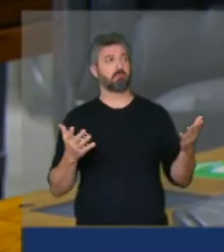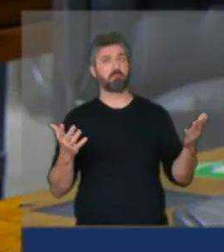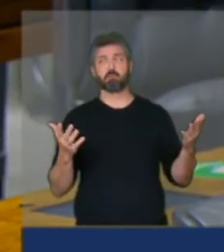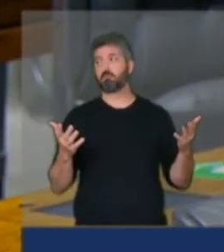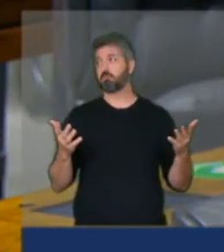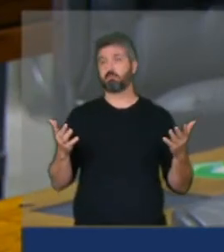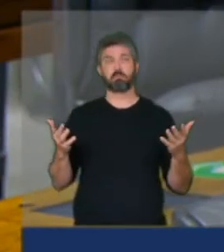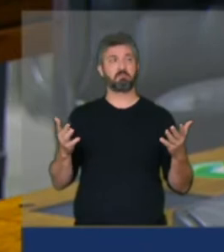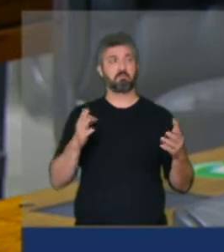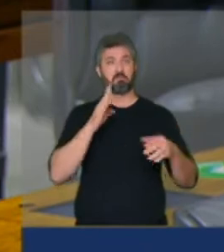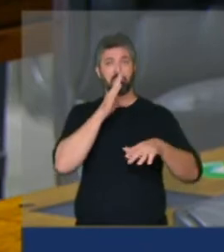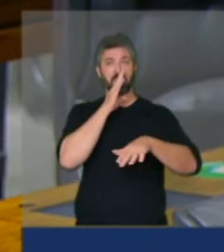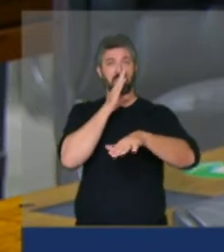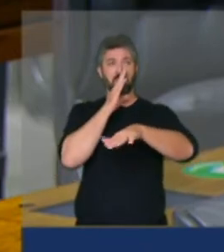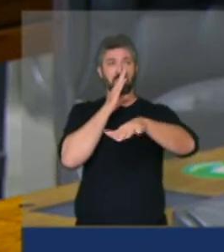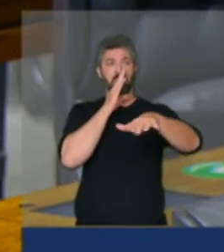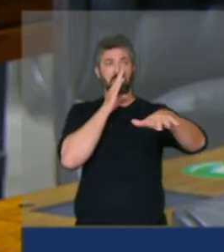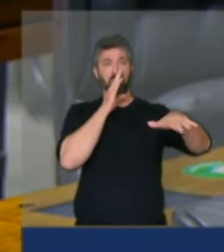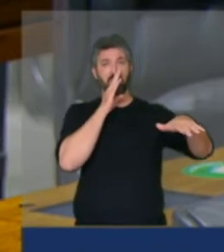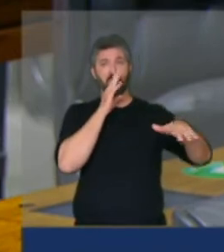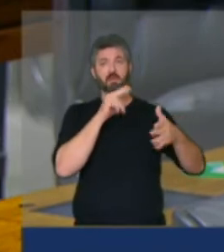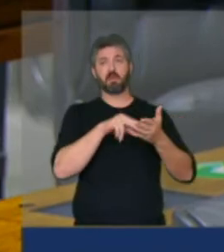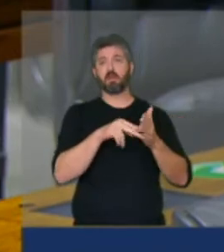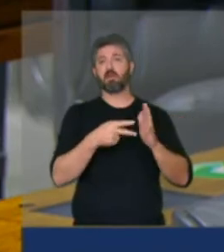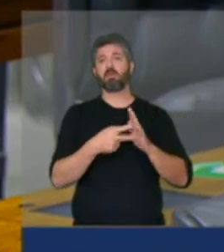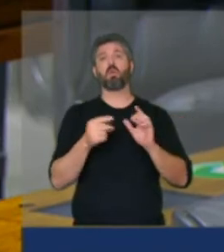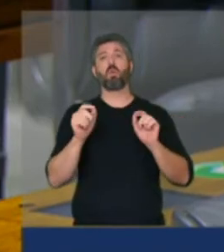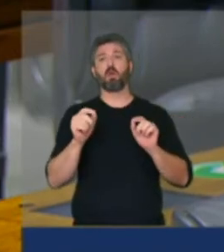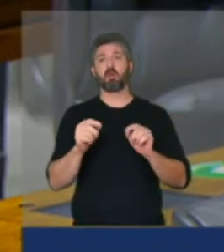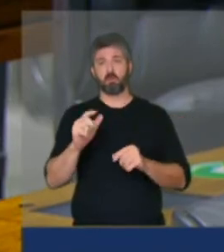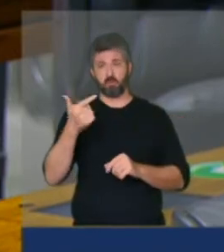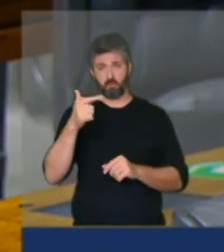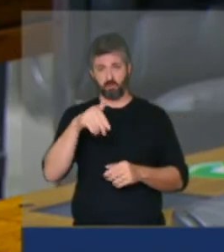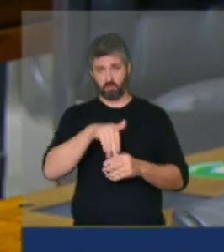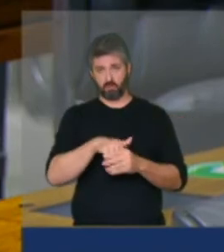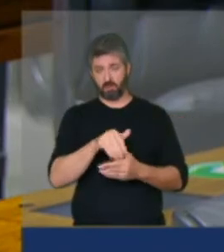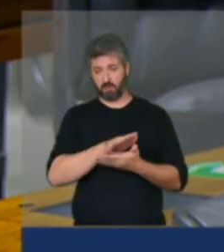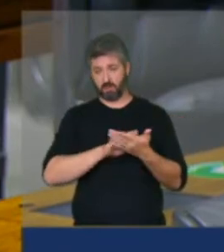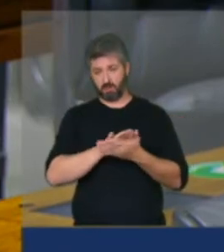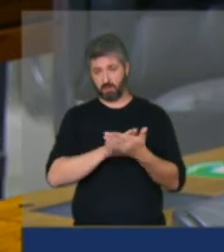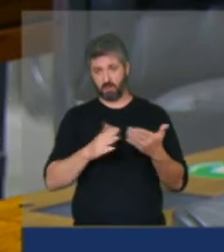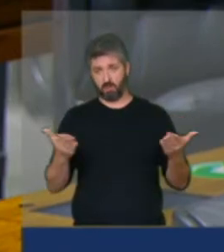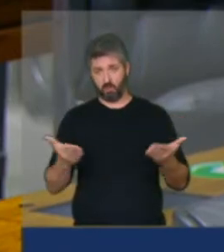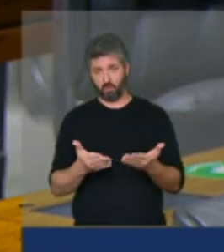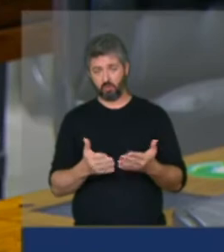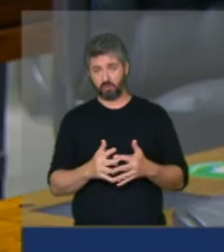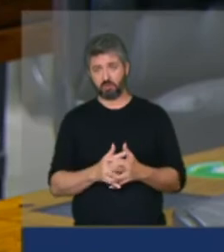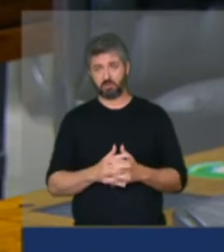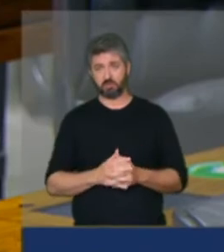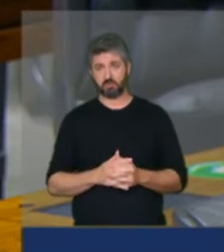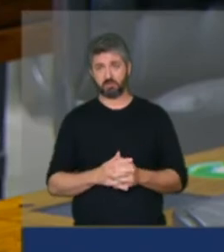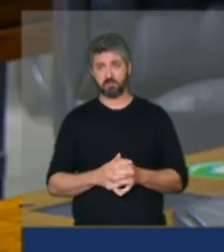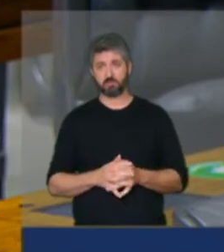A SESSÃO, TEM NOTÍCIAS O QUE OCORRERÁHOJE NO ULYSSES GUIMARÃES, ESSE SILÊNCIO SIGNIFICA QUE NÃO TEREMOS VOTAÇÕES HOJE OU É A POSSE NO PALÁCIO O QUE ESTÃO